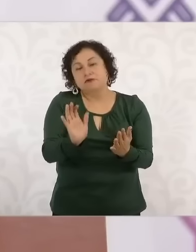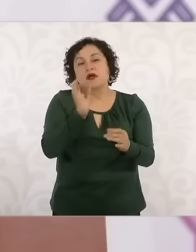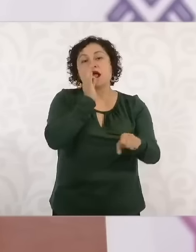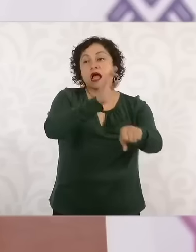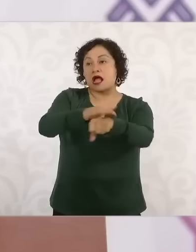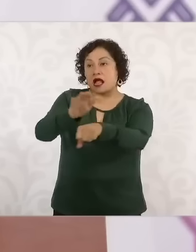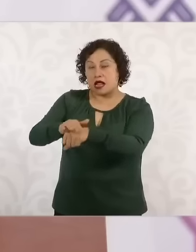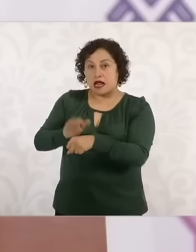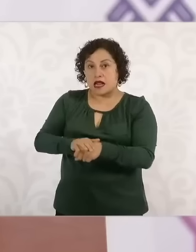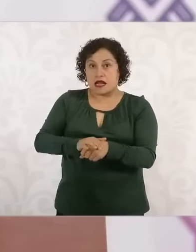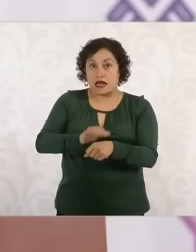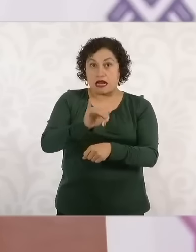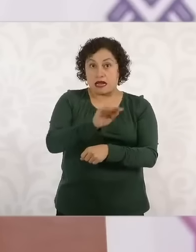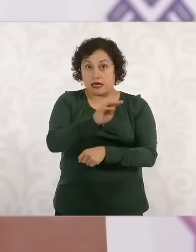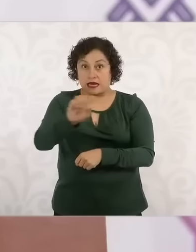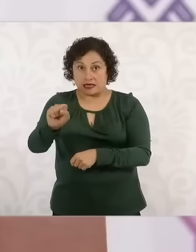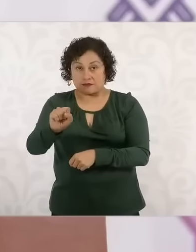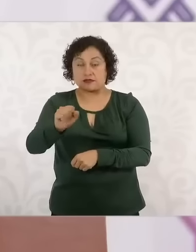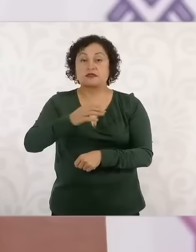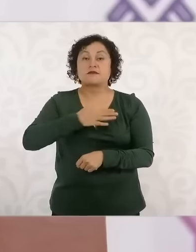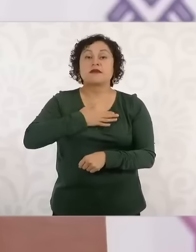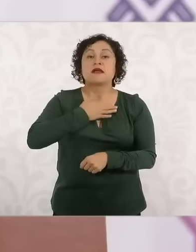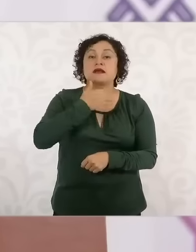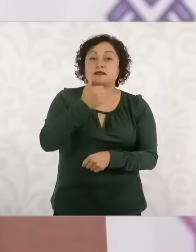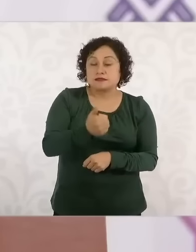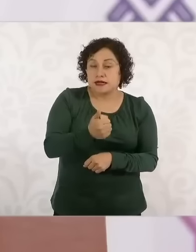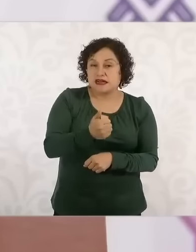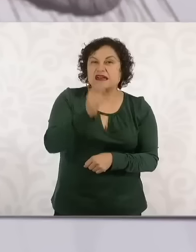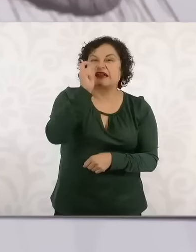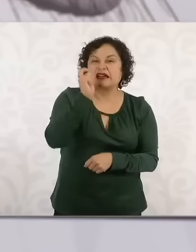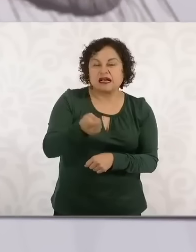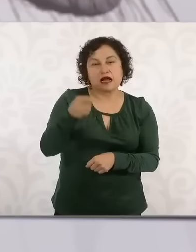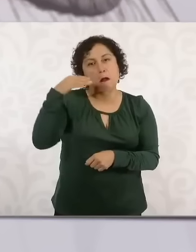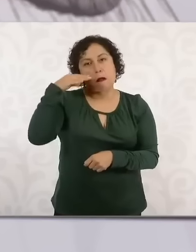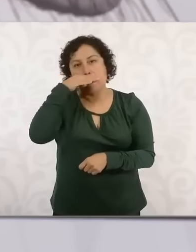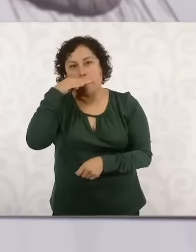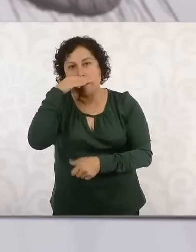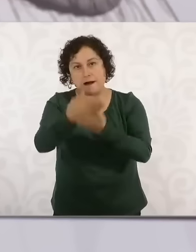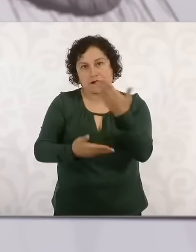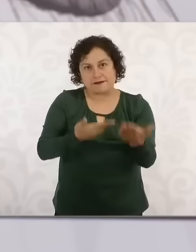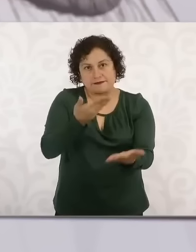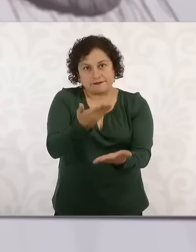del estado o gobernadora del estado, porque en esos estados está descentralizada todavía